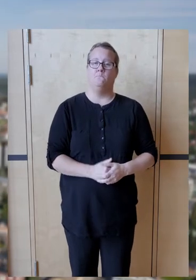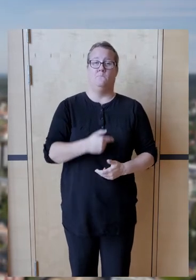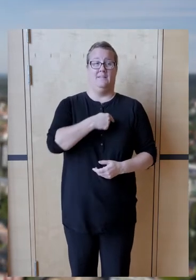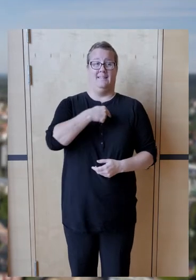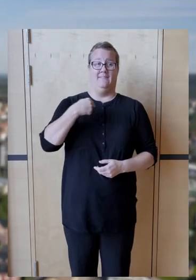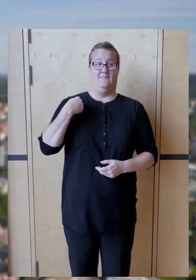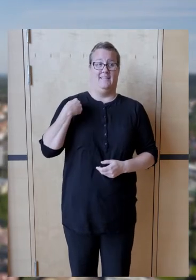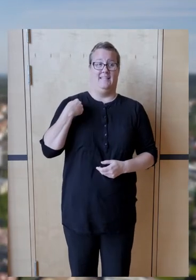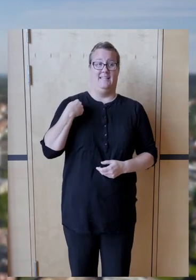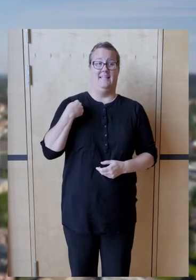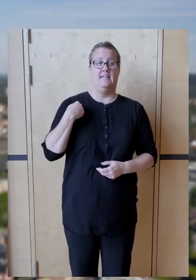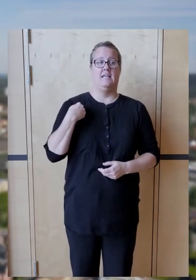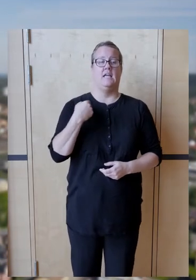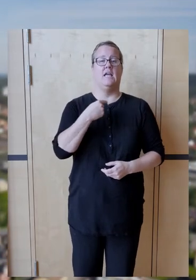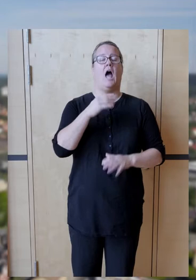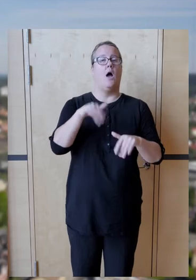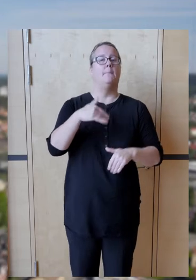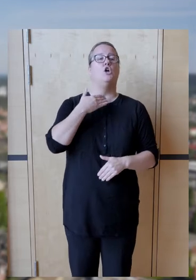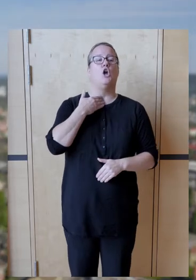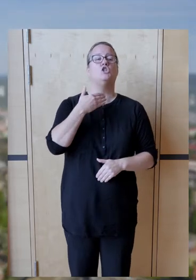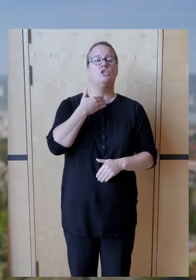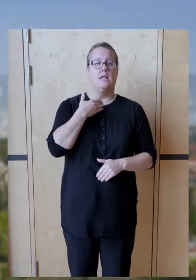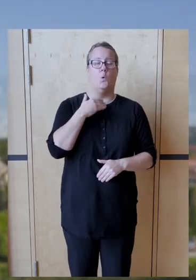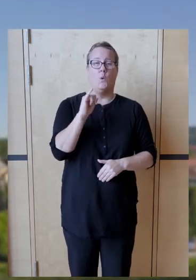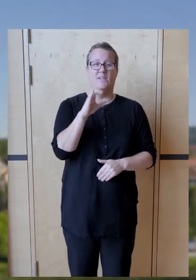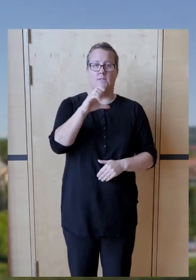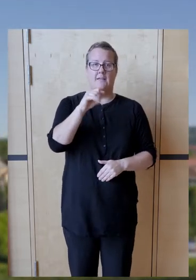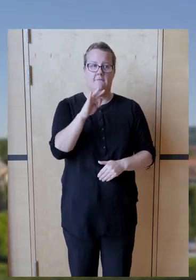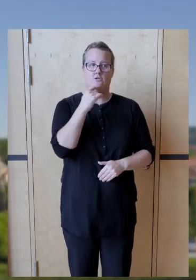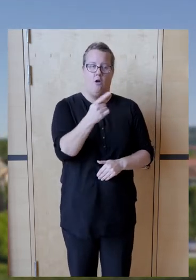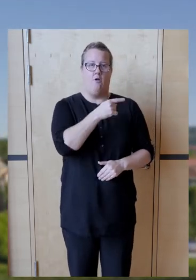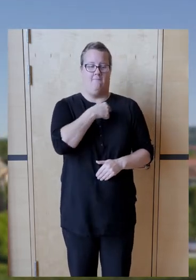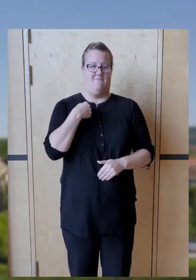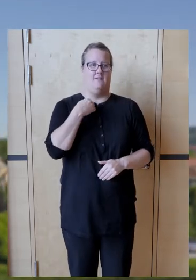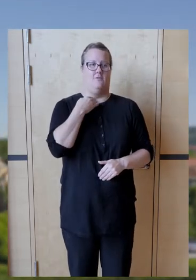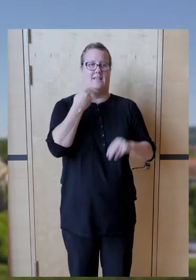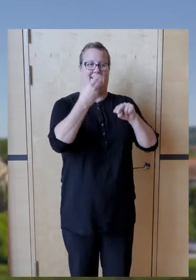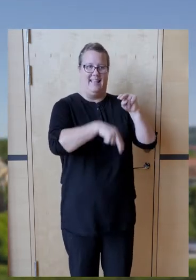Avstånd den första tre punkterna i beslutsunderlaget i Socialnämnden Ja det är mycket riktigt